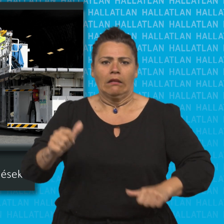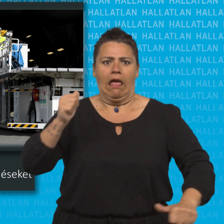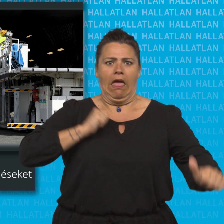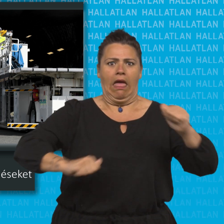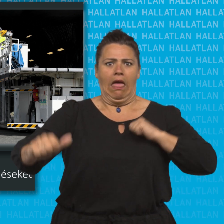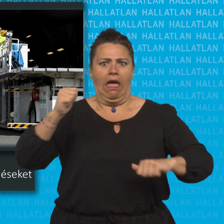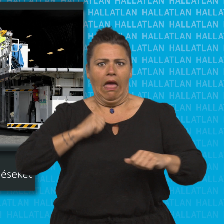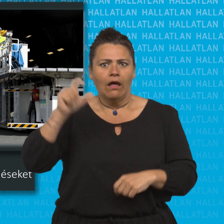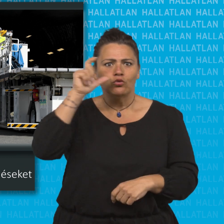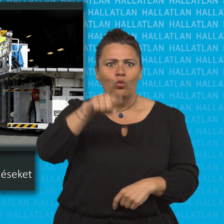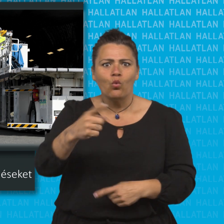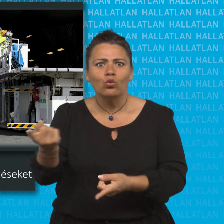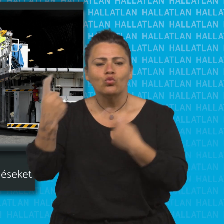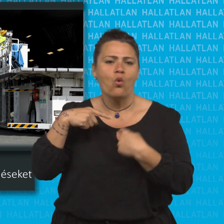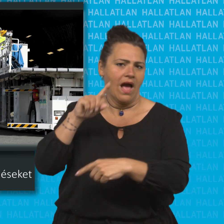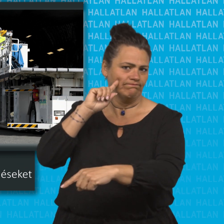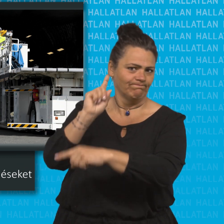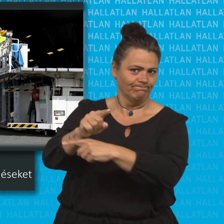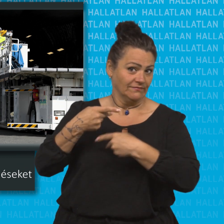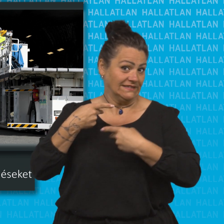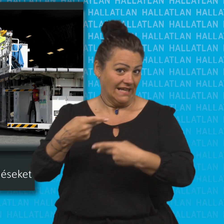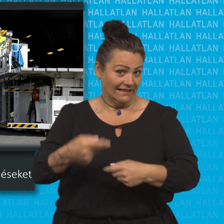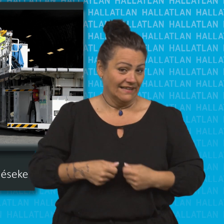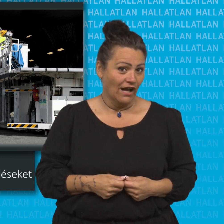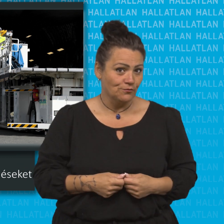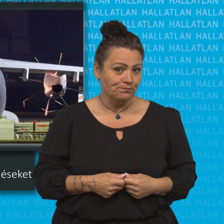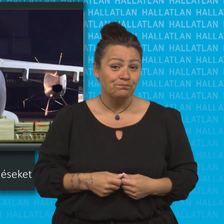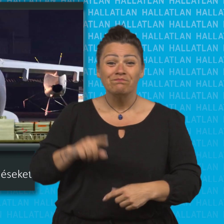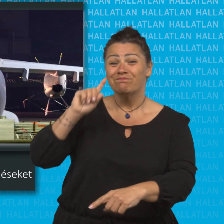ezmiatt lett volna hatalmas szükség ezekre a védőfelszerelésekre.